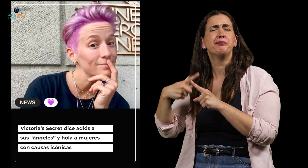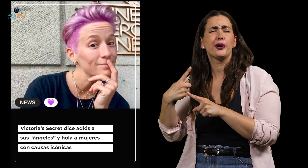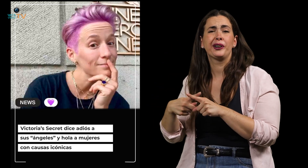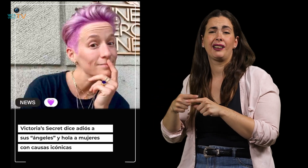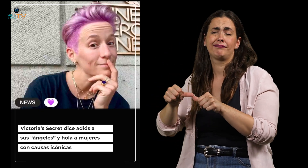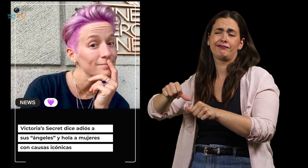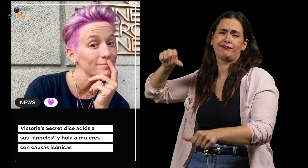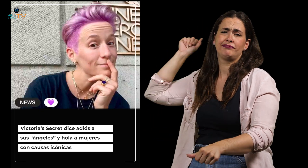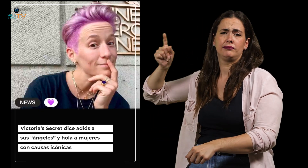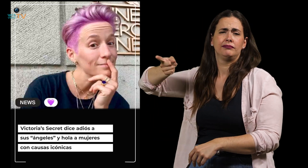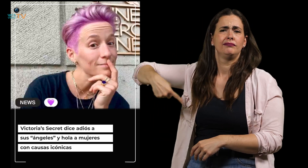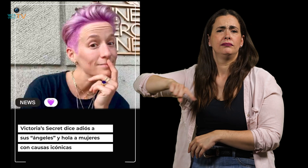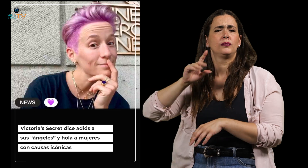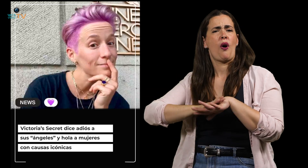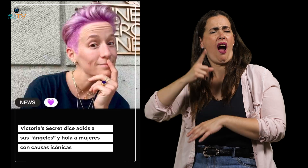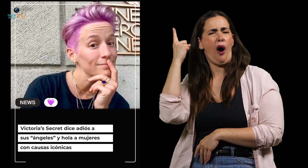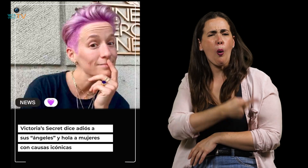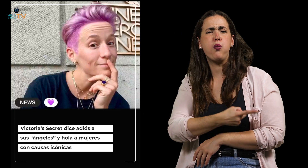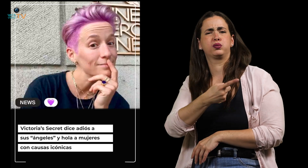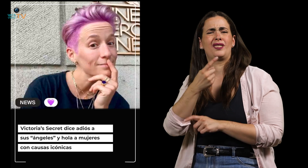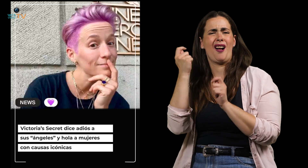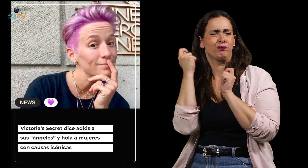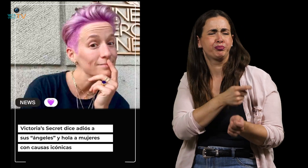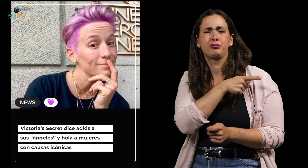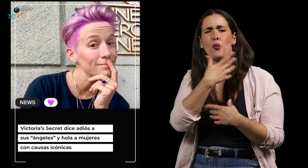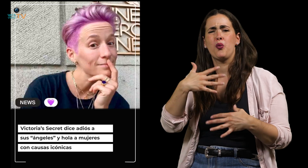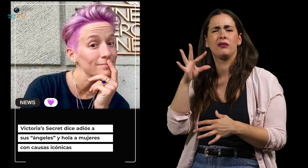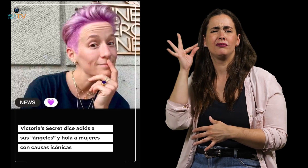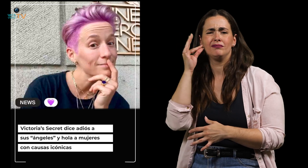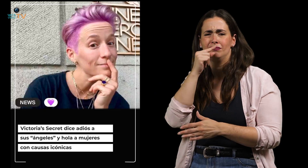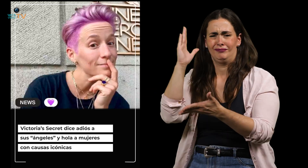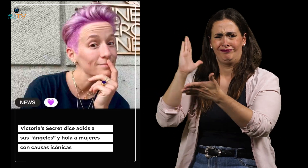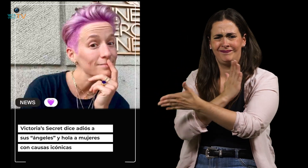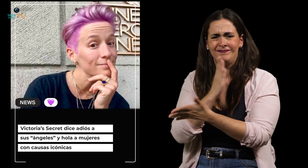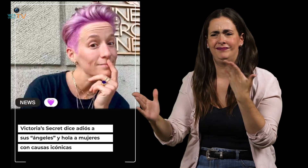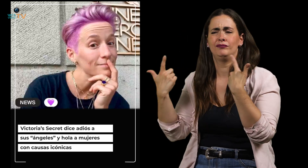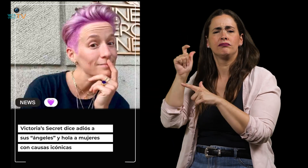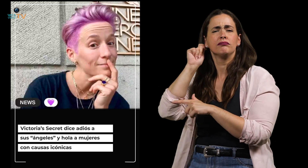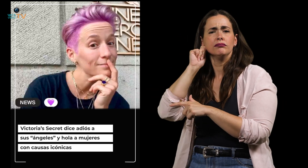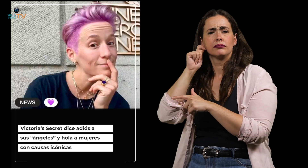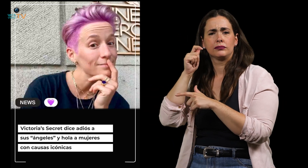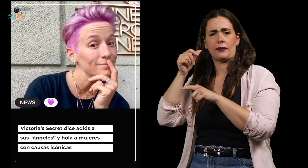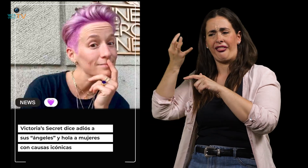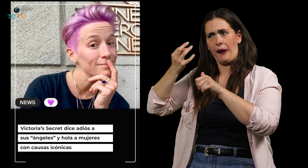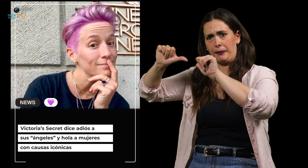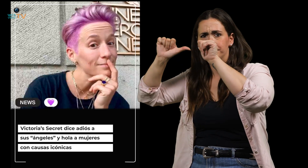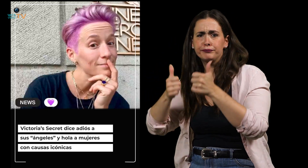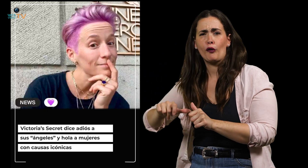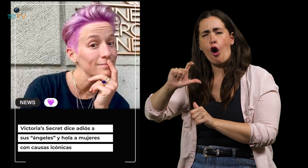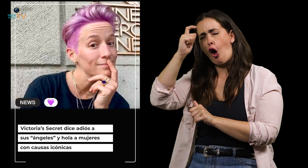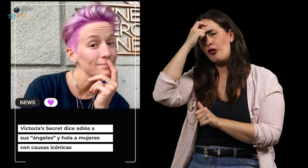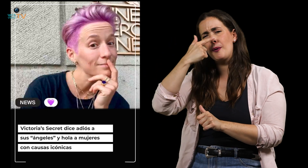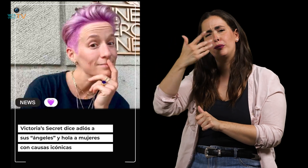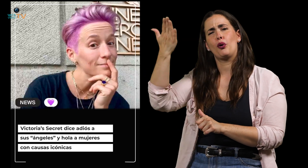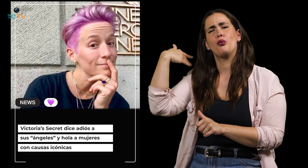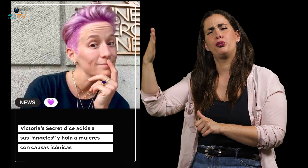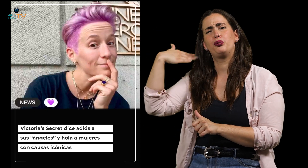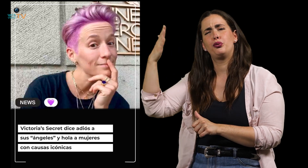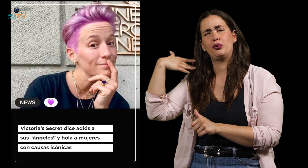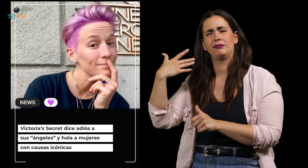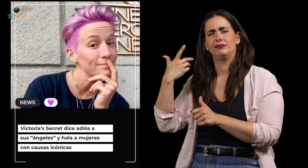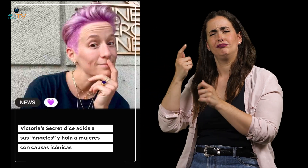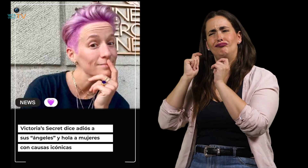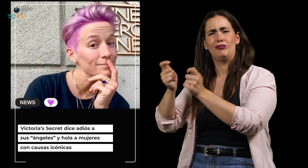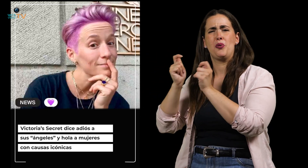Para liberarse de las acusaciones anteriores de sexismo y cosificación de las mujeres,